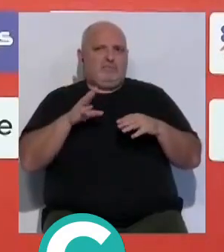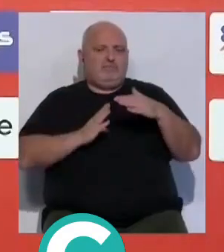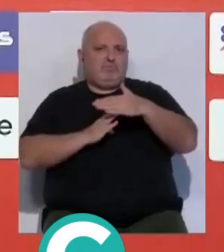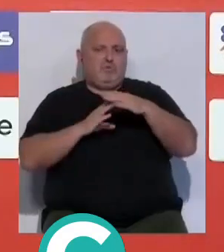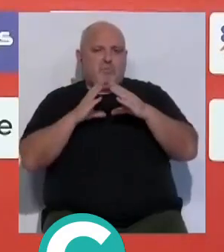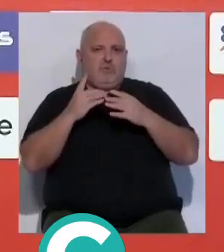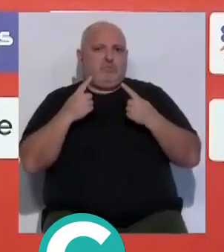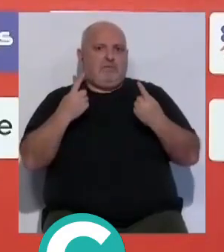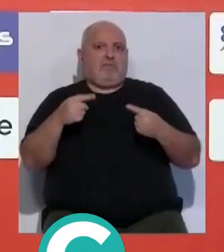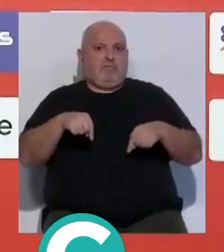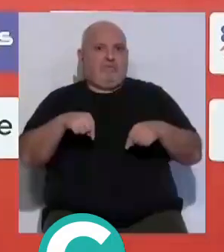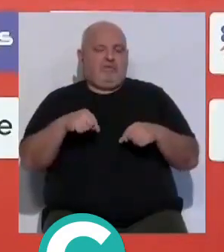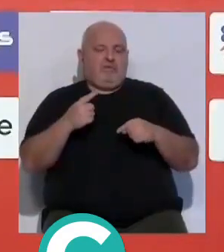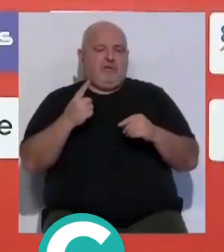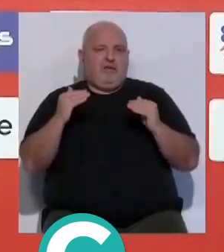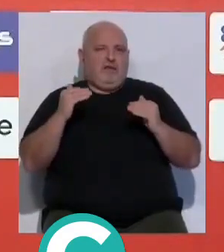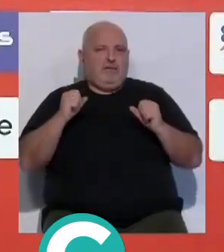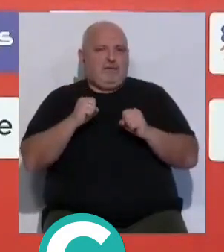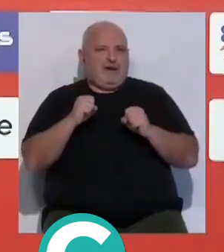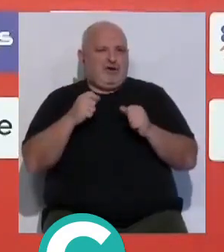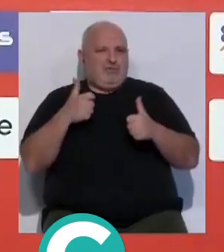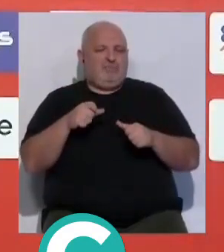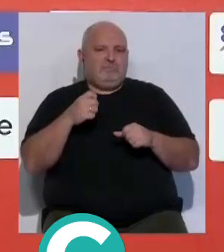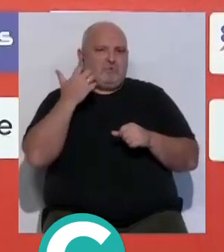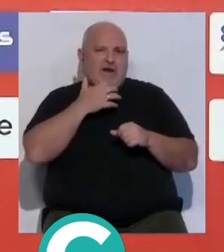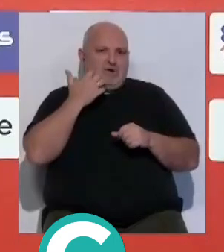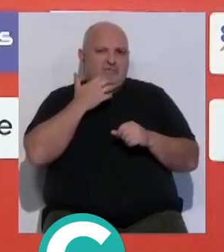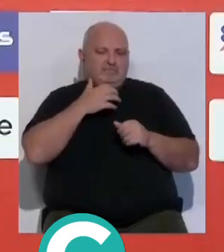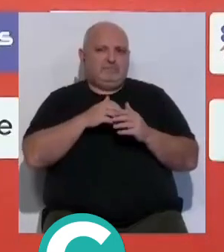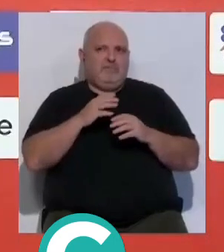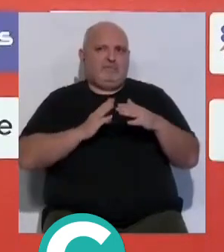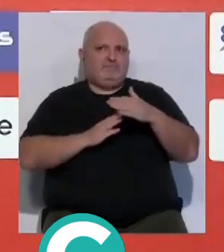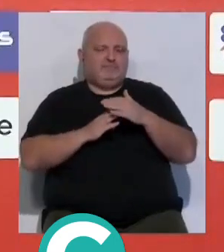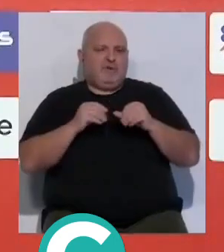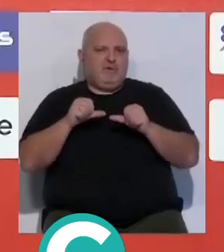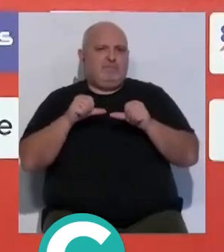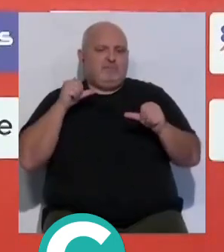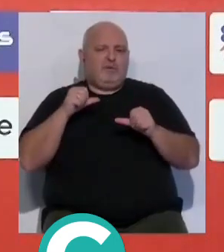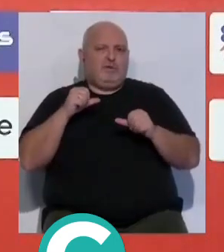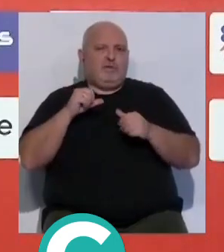va a pasar yo es algo muy muy raro no pararse Así tanto tiempo en el medio de la competición